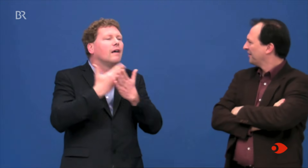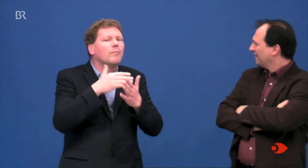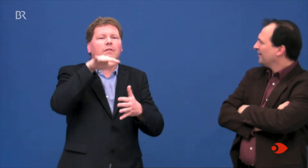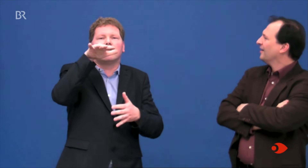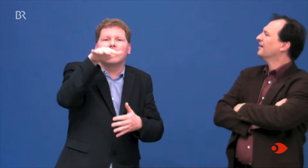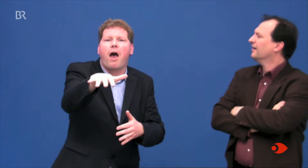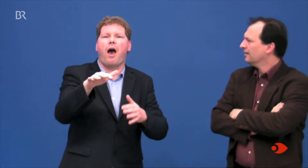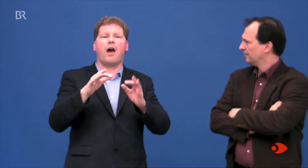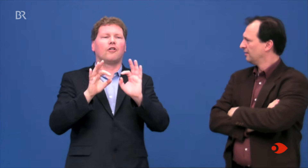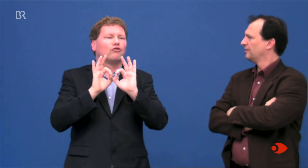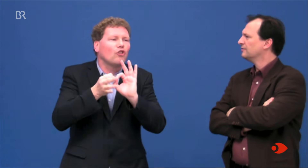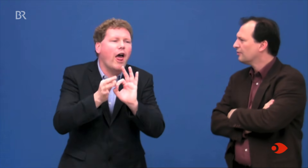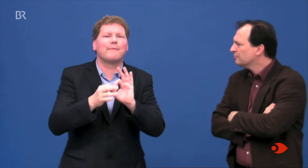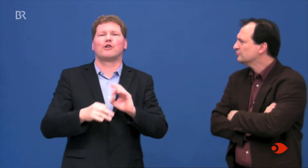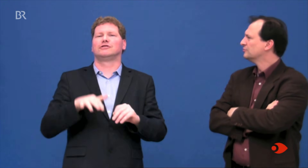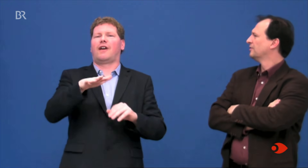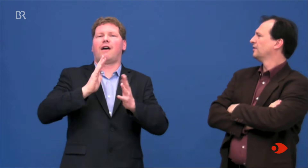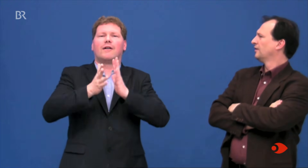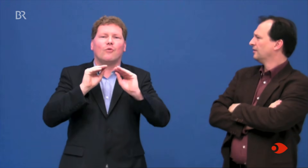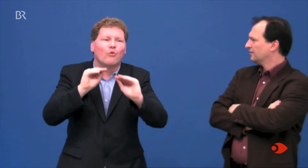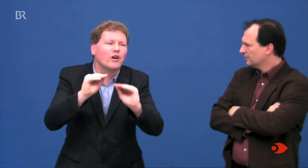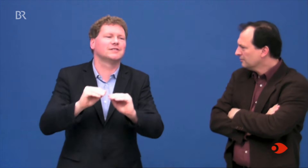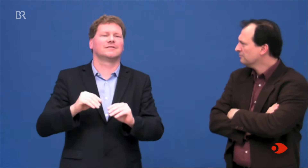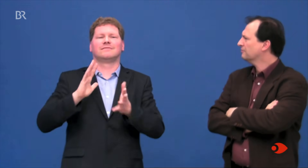Darum gibt es da bei euch Dolmetscher, Gebärdensprachkurse,